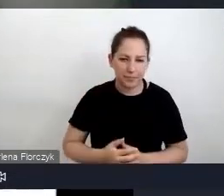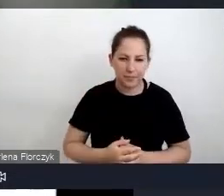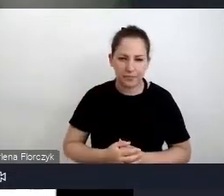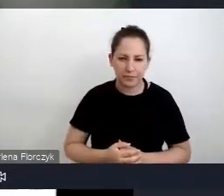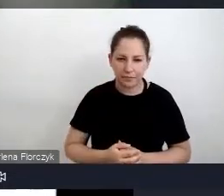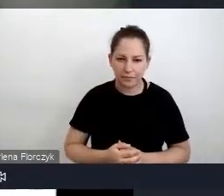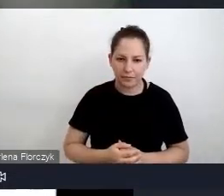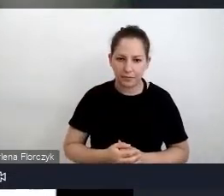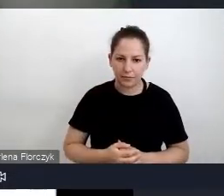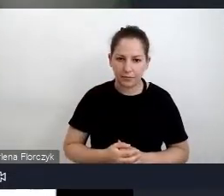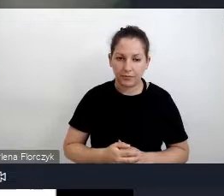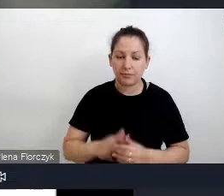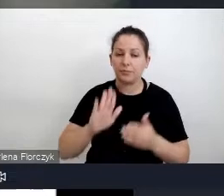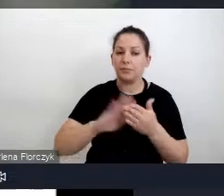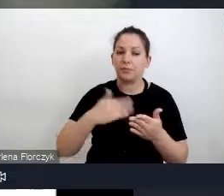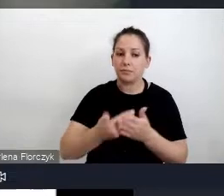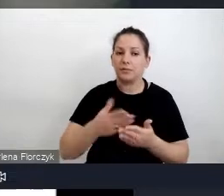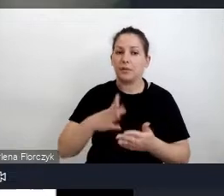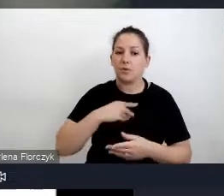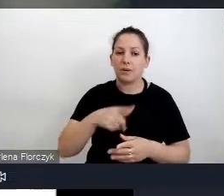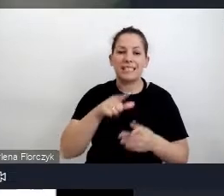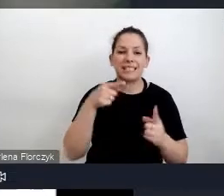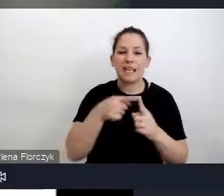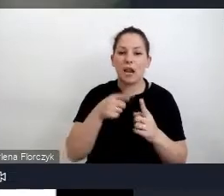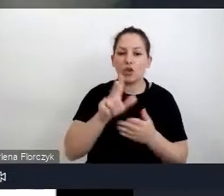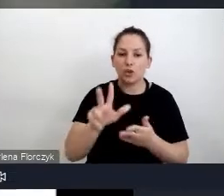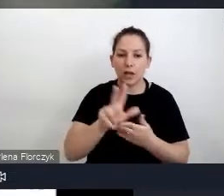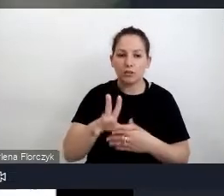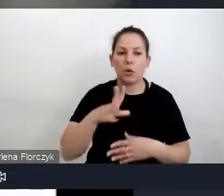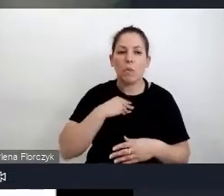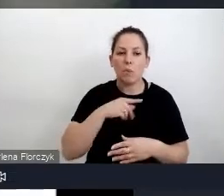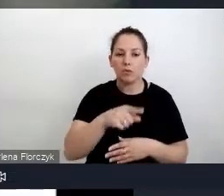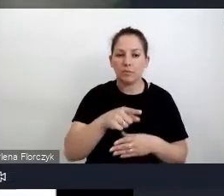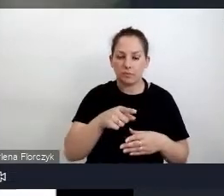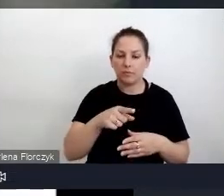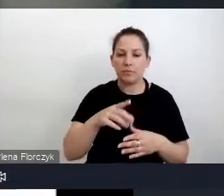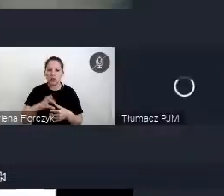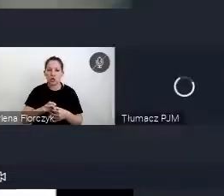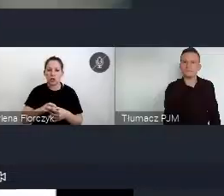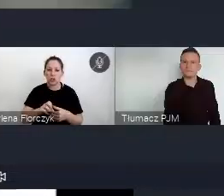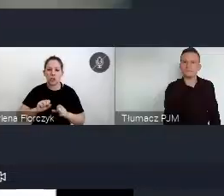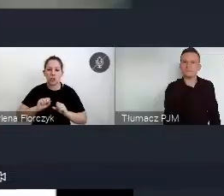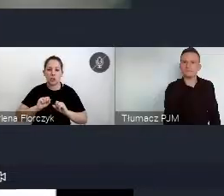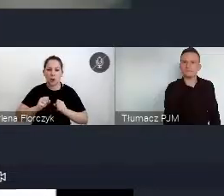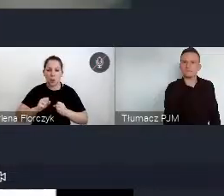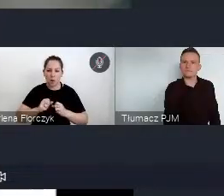Przykładem tego może być Cel 13. Zrównoważonego Rozwoju dotyczący działań na rzecz klimatu,